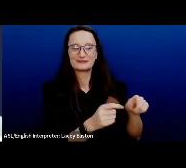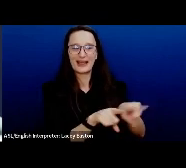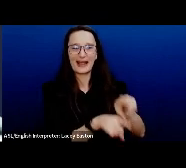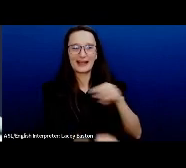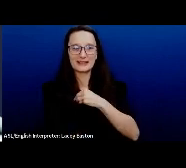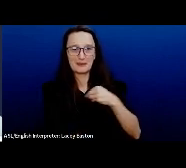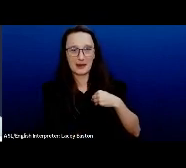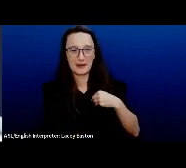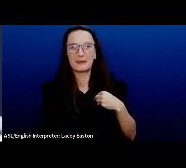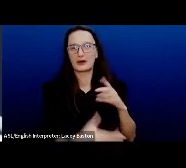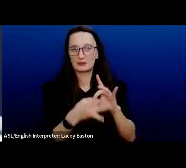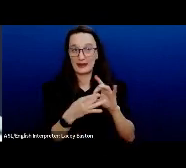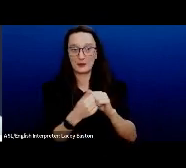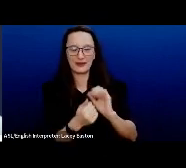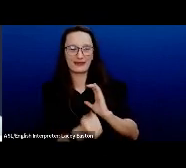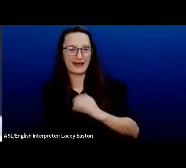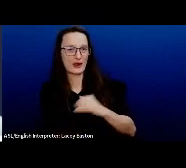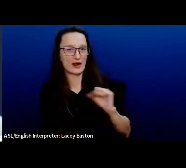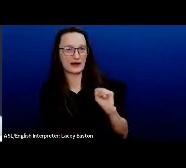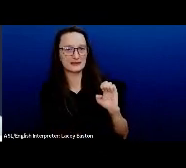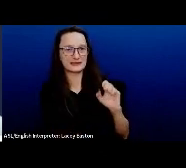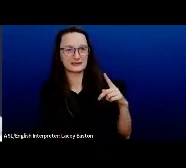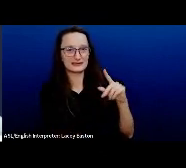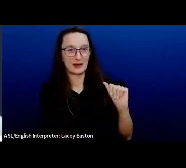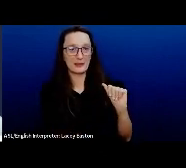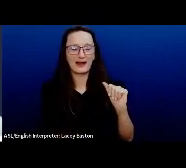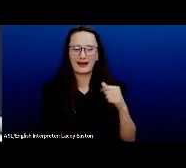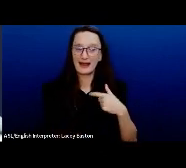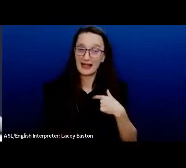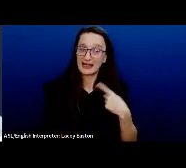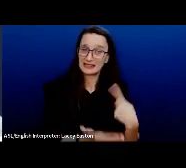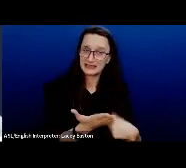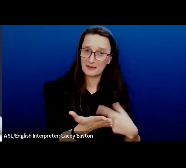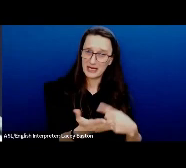a veces es difícil conseguir representantes de distrito o representantes de padres de nuestro